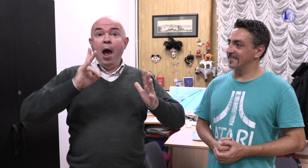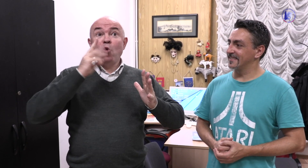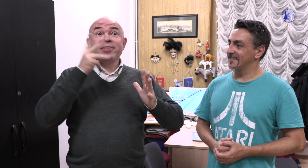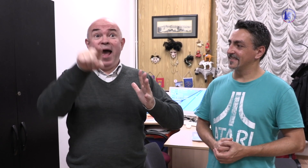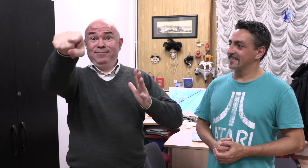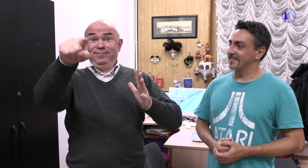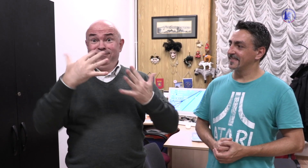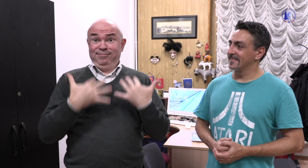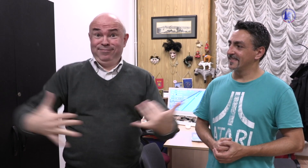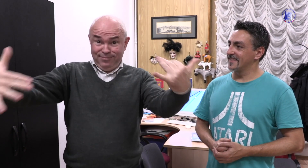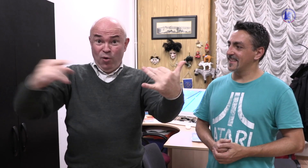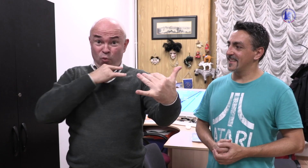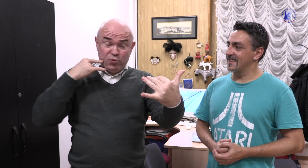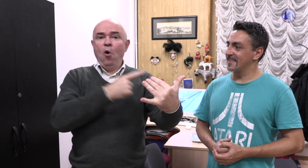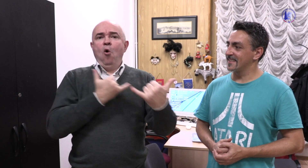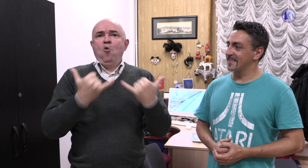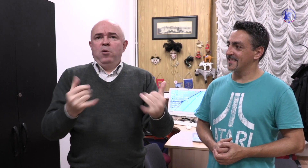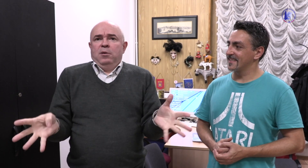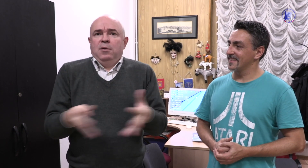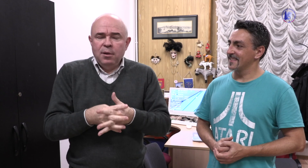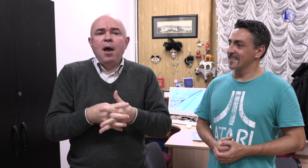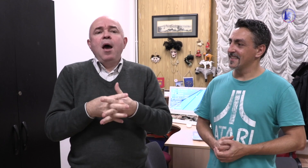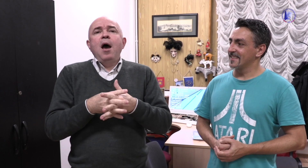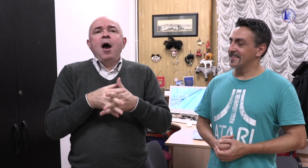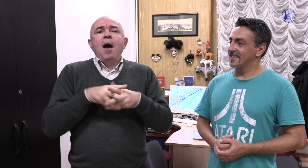Но для фестиваля он переделал,